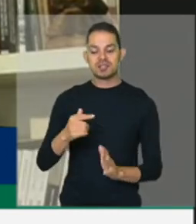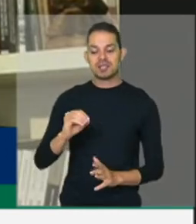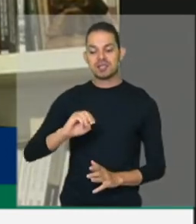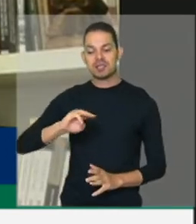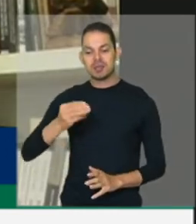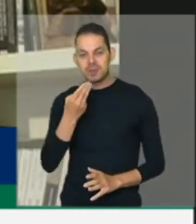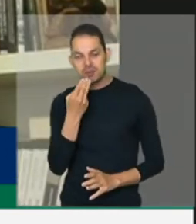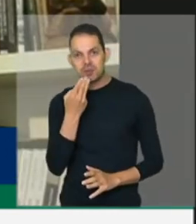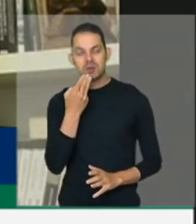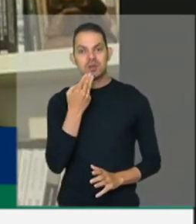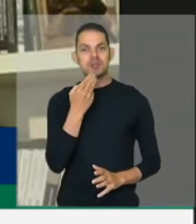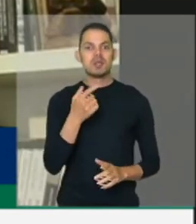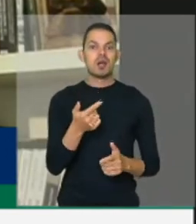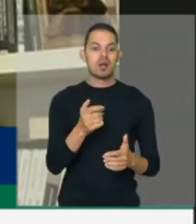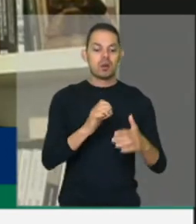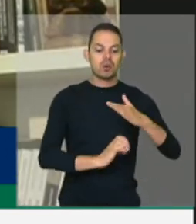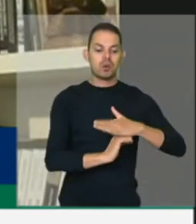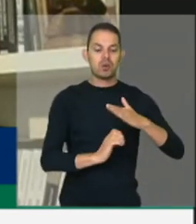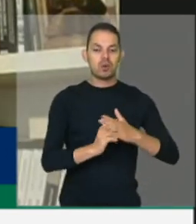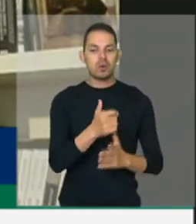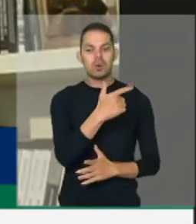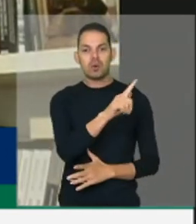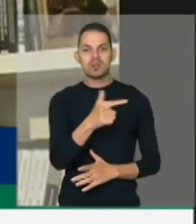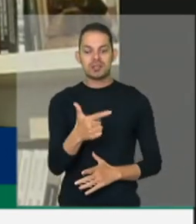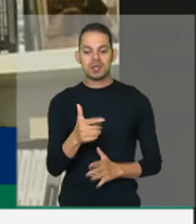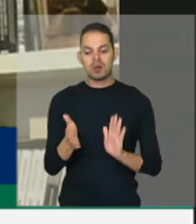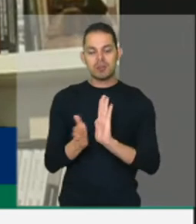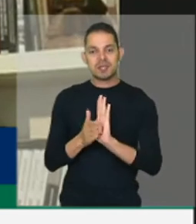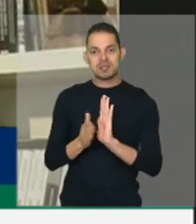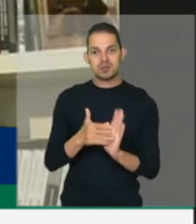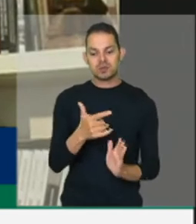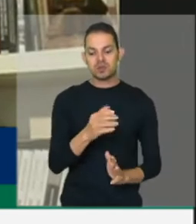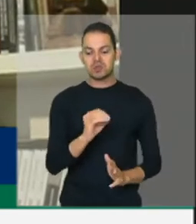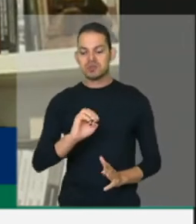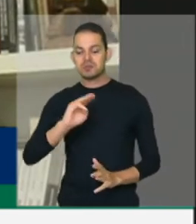FUNDO RUSSO, OFERECEU A PARCERIA COM TÉCNICO PARO DO PARANÁ DE AO TODO 200 MILHÕES DE DOSES POSSÍVEIS.